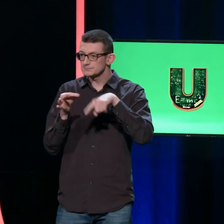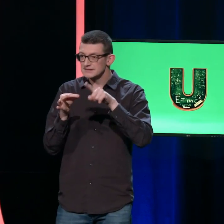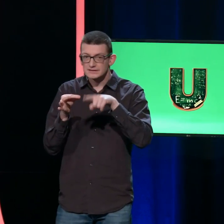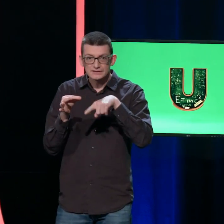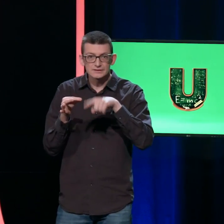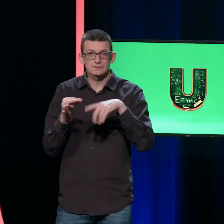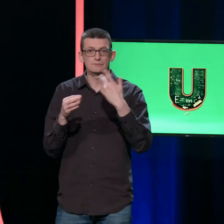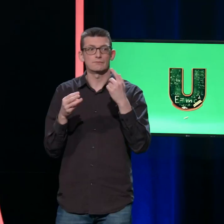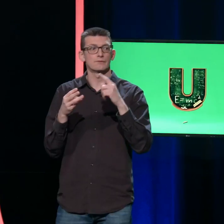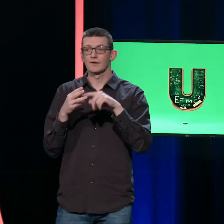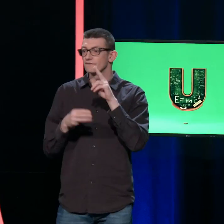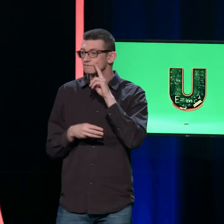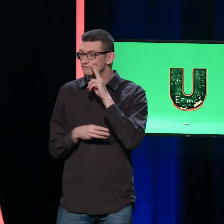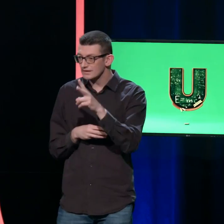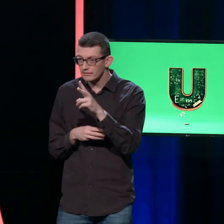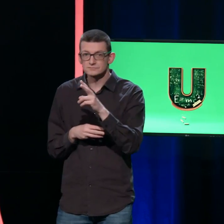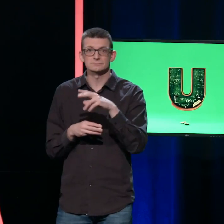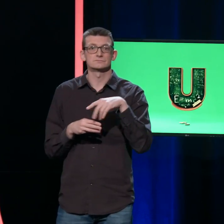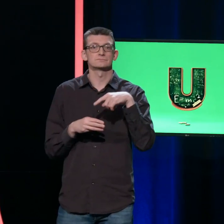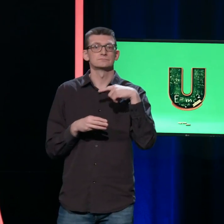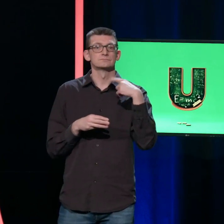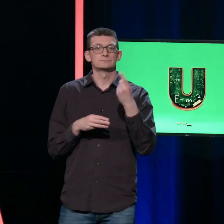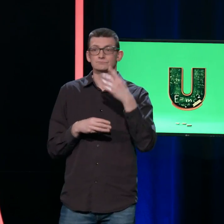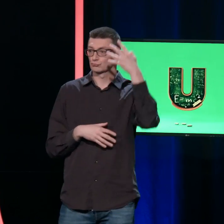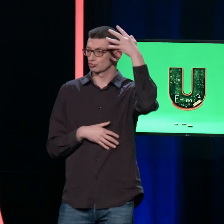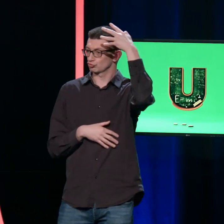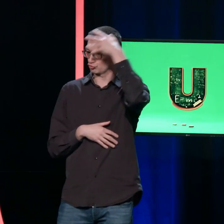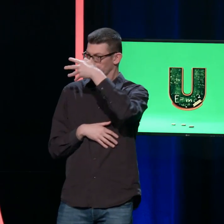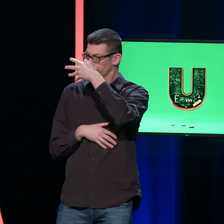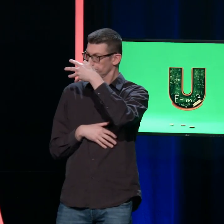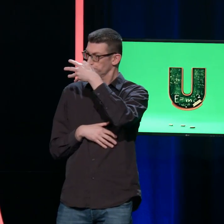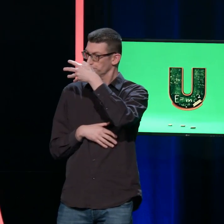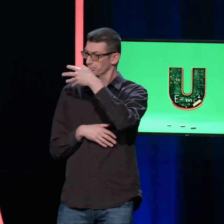waren Airbnb, veganisme. Ik ben er eentje vergeten.